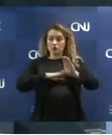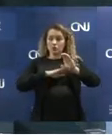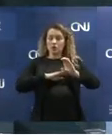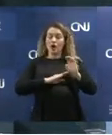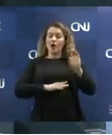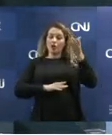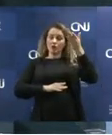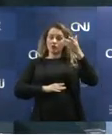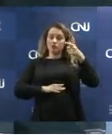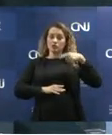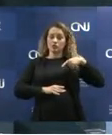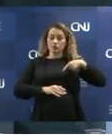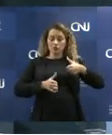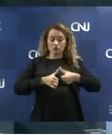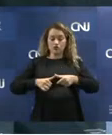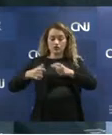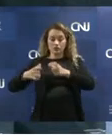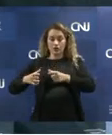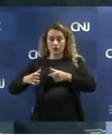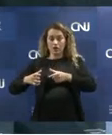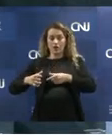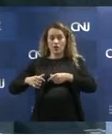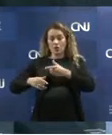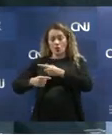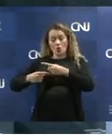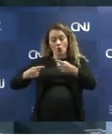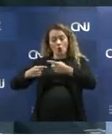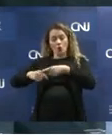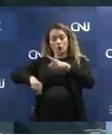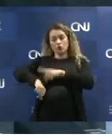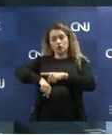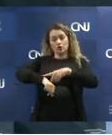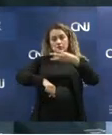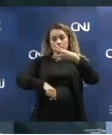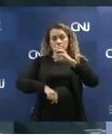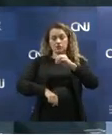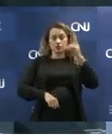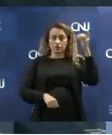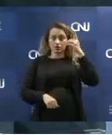O prazo de 30 dias previsto no parágrafo primeiro desse mesmo artigo 11